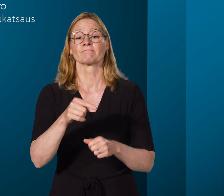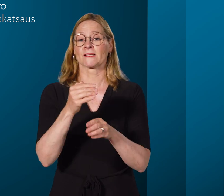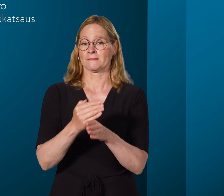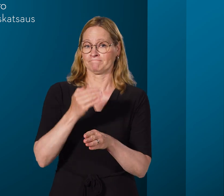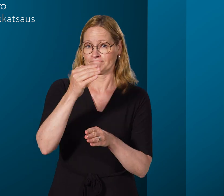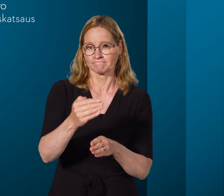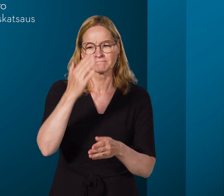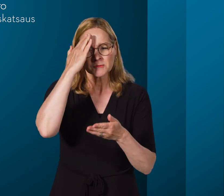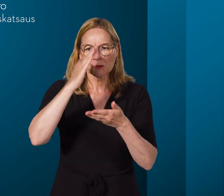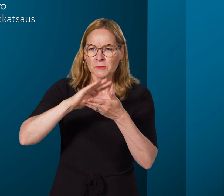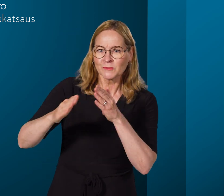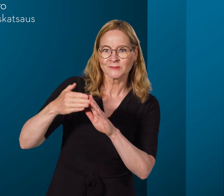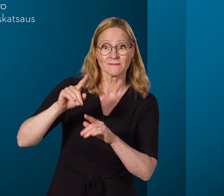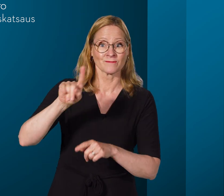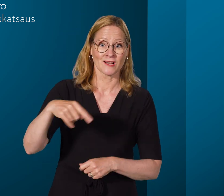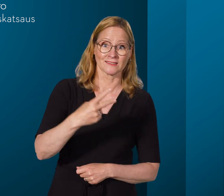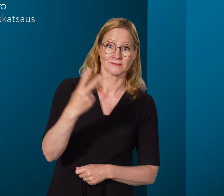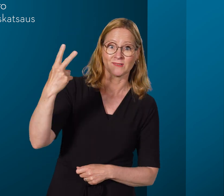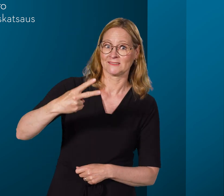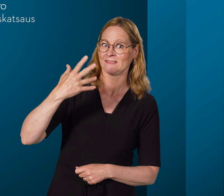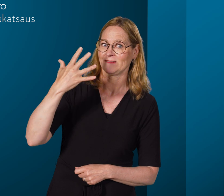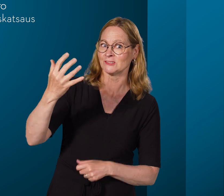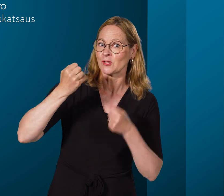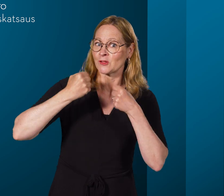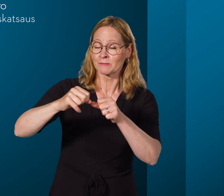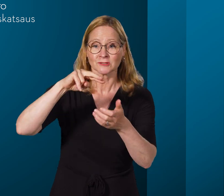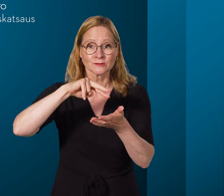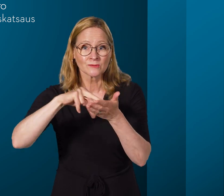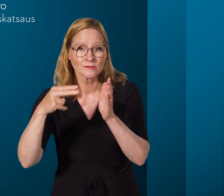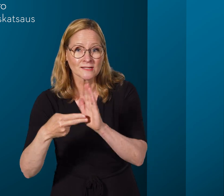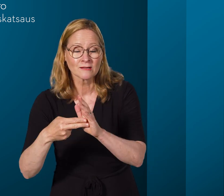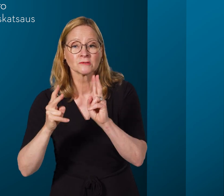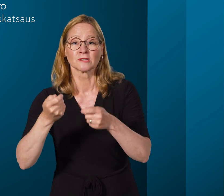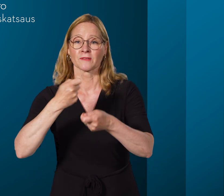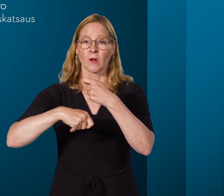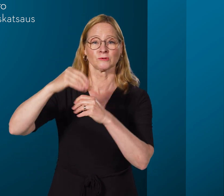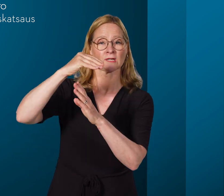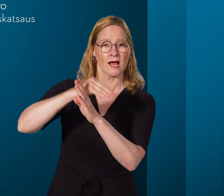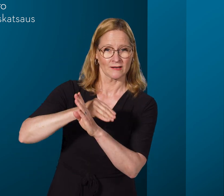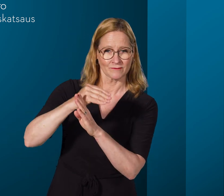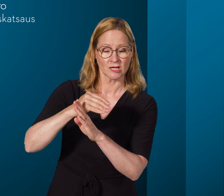Tämän jälkeen tutustuttiin vuoden 2025 toimintasuunnitelmaan sekä talousarvioon, -